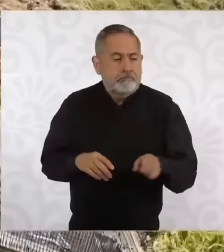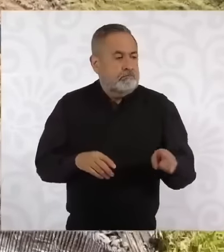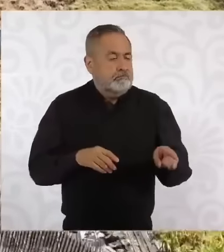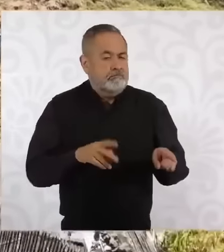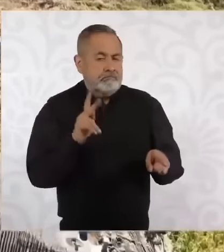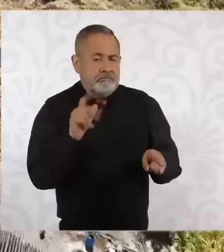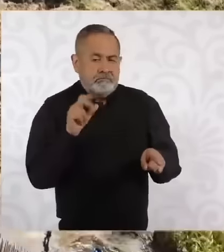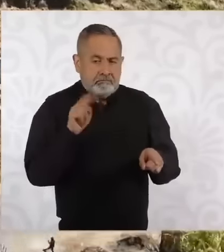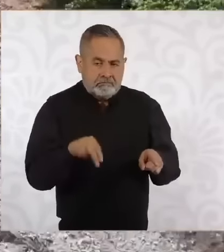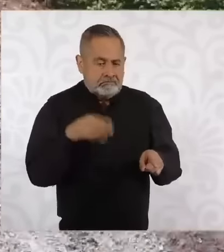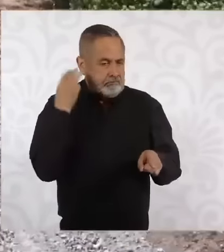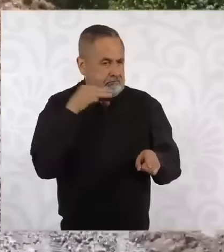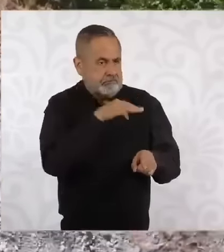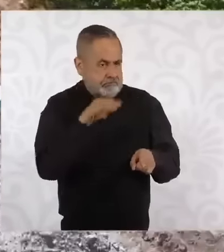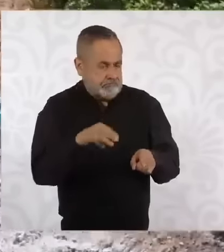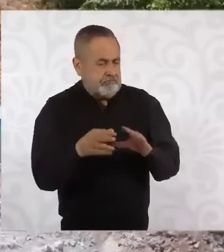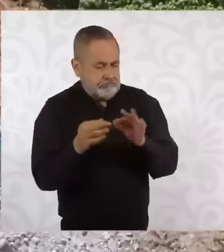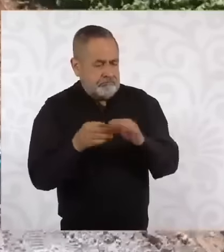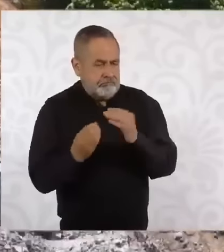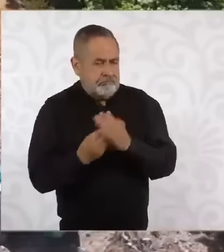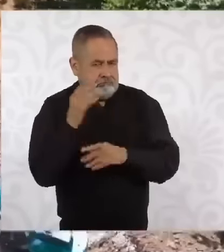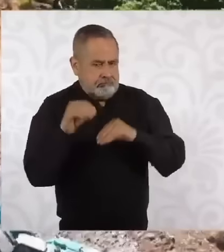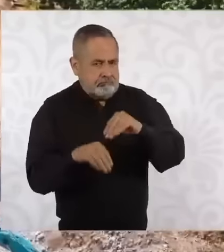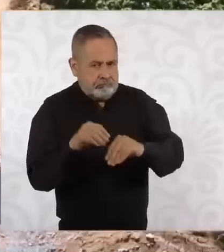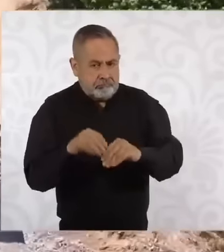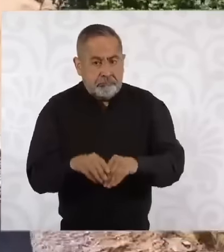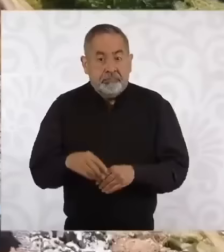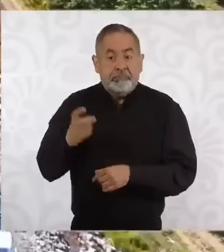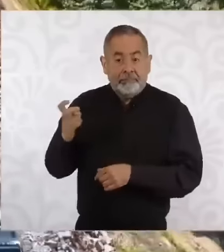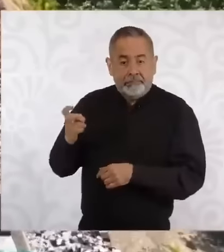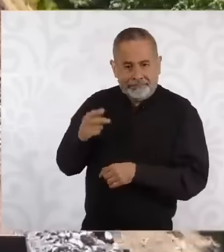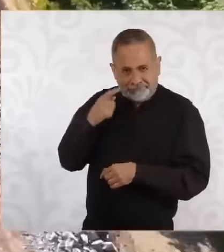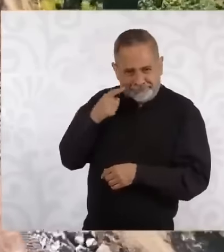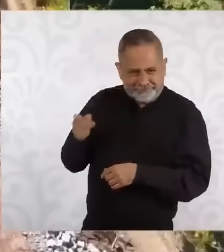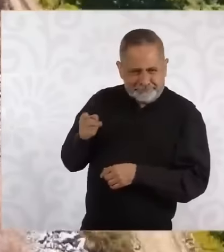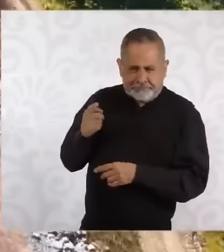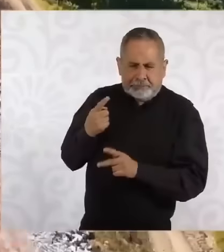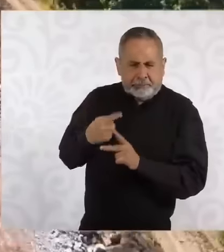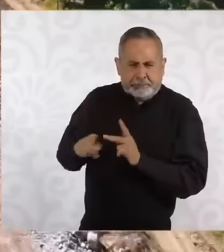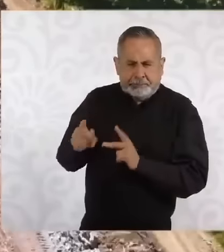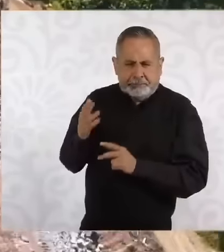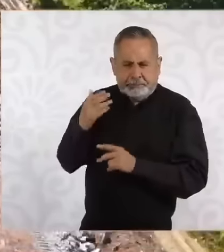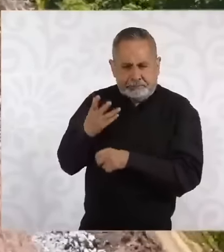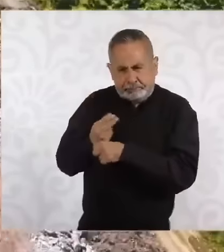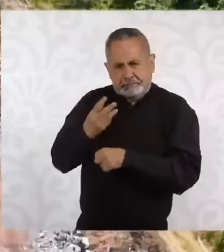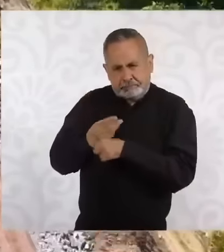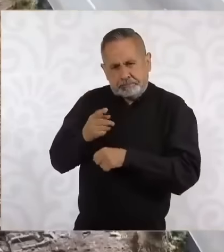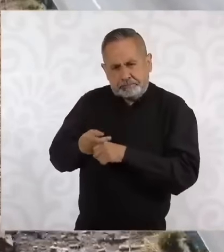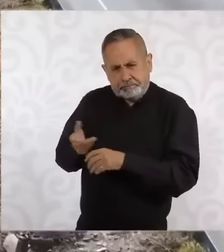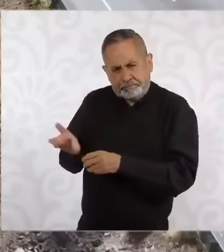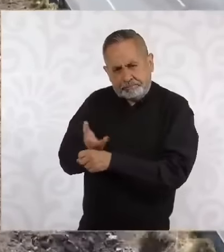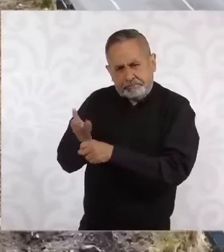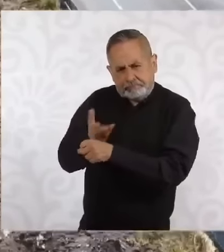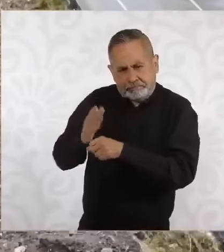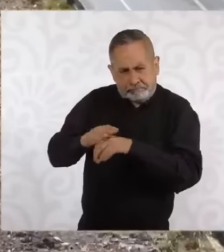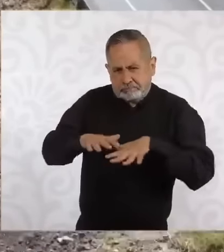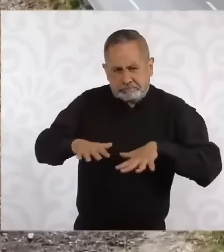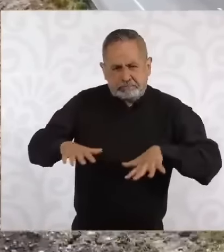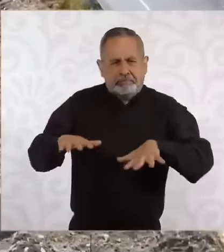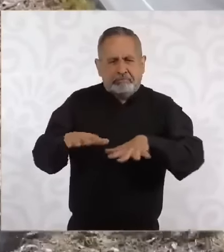de estas nuevas y y está iniciando, como ven, apenas se arrancaron las terracerías eh este año